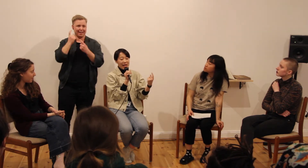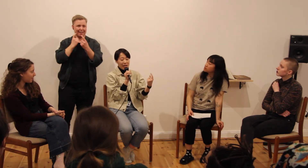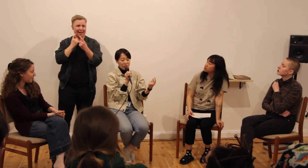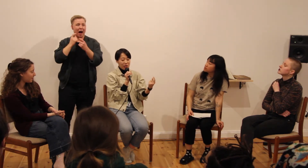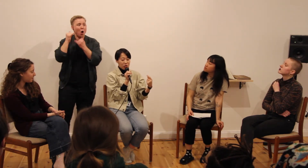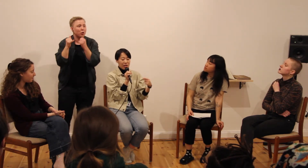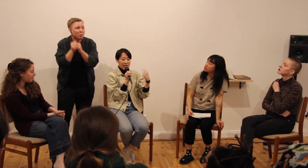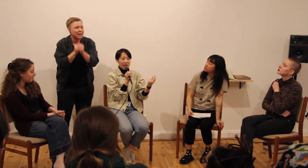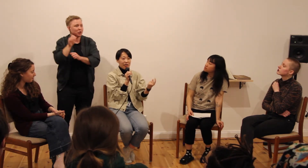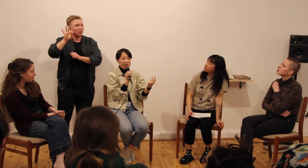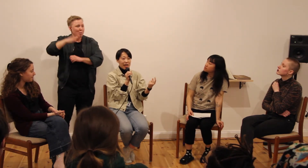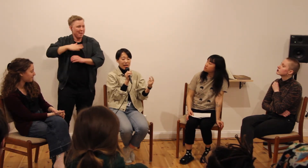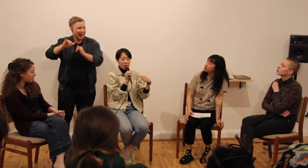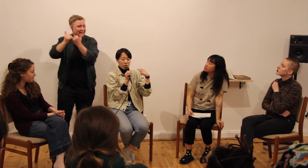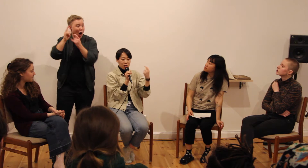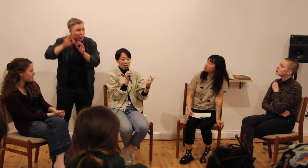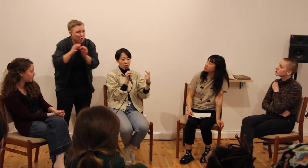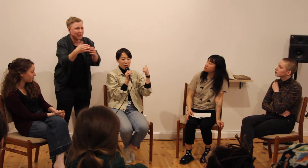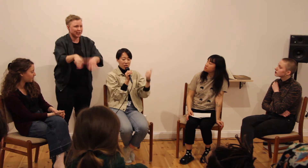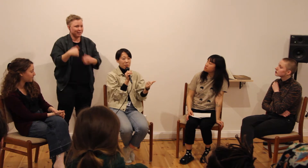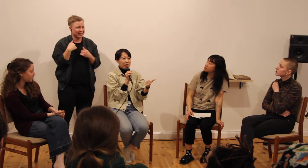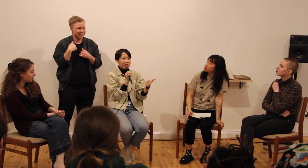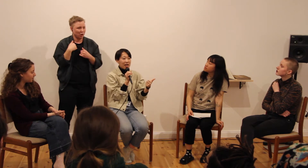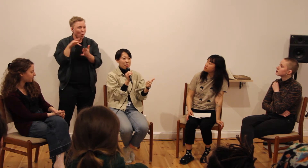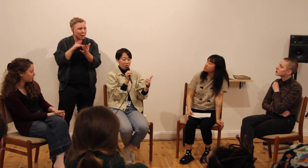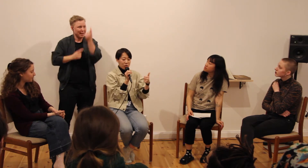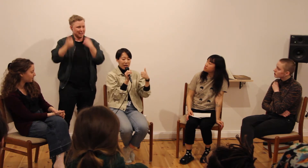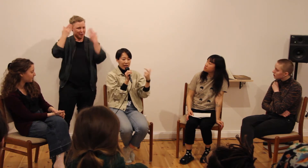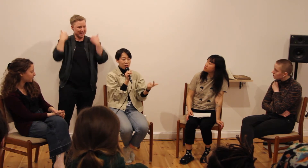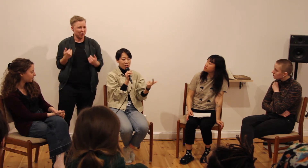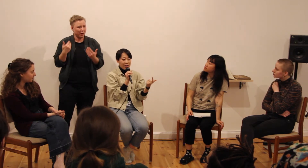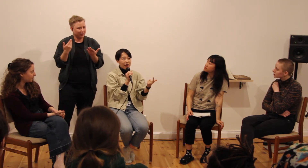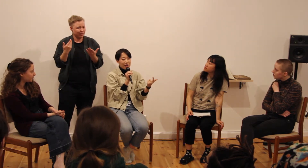Ich musste auch zu jemanden werden der für seine Eltern dolmetscht und sie unterstützt.